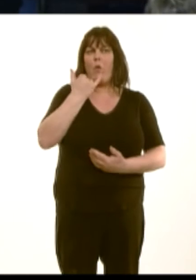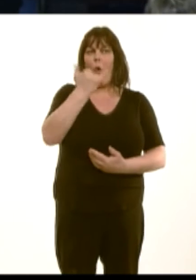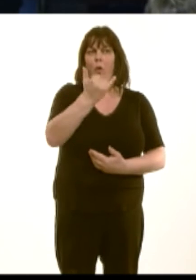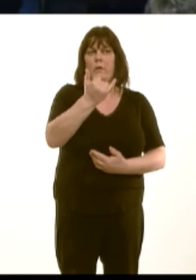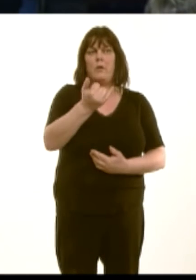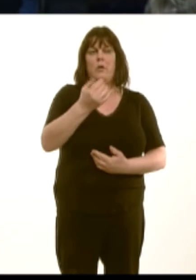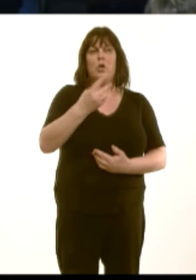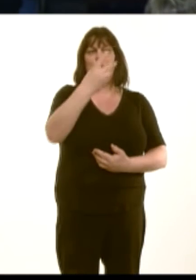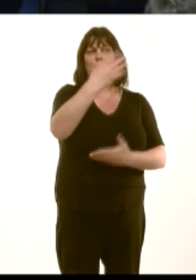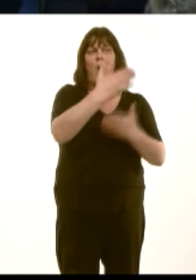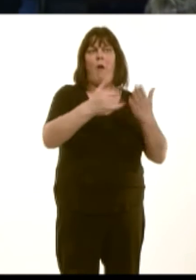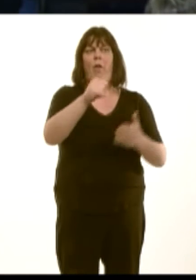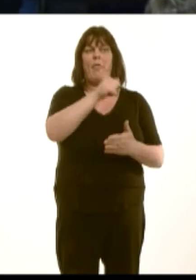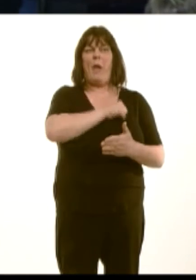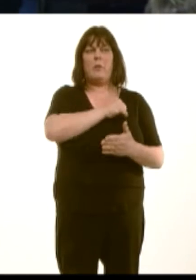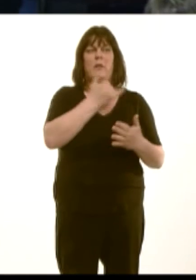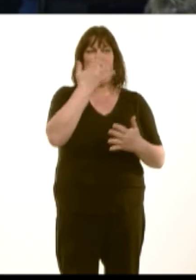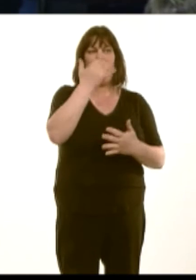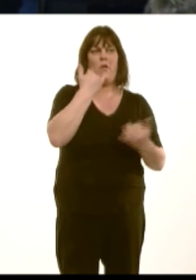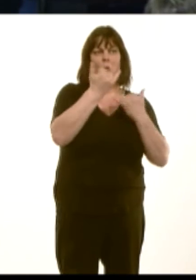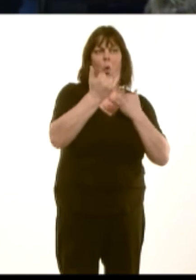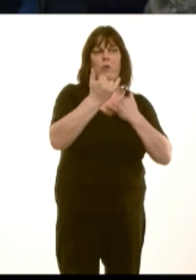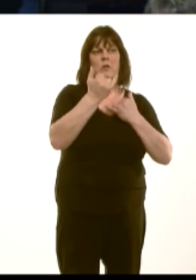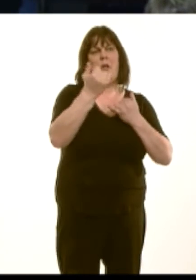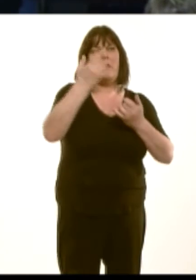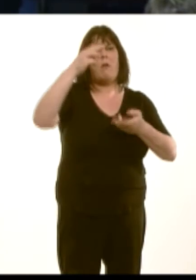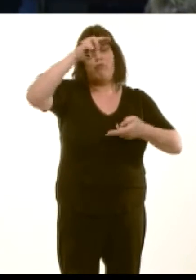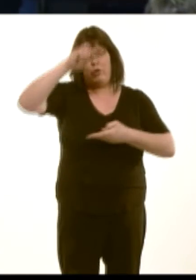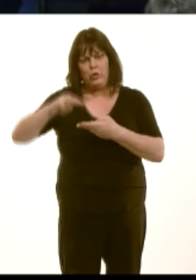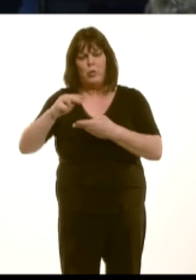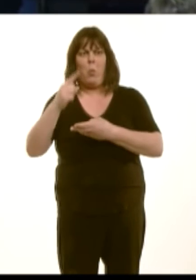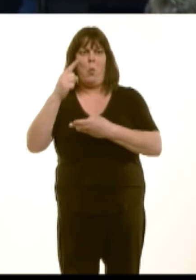Onid y gwir yw bod rhai o broblemau, a phrif broblemau, y gwasanaeth ambiwlans yn seiliedig